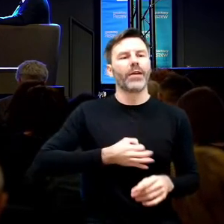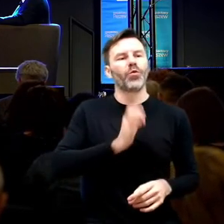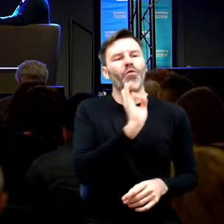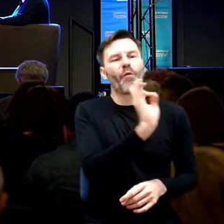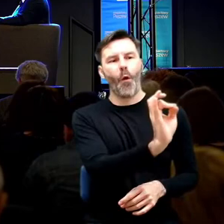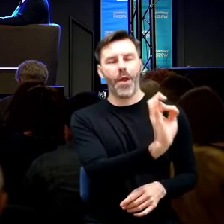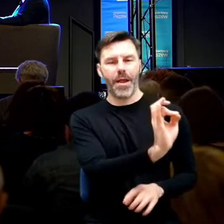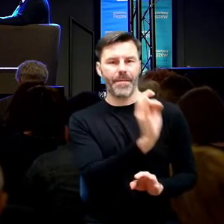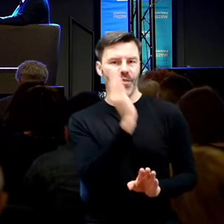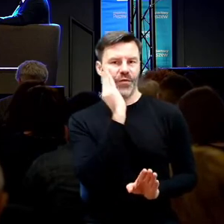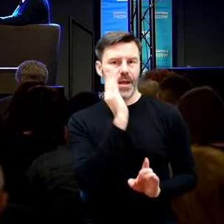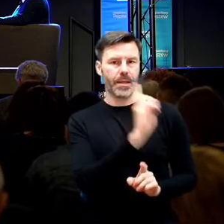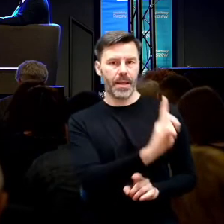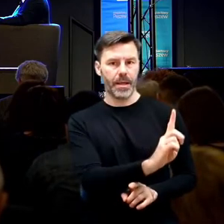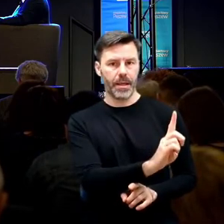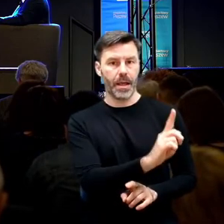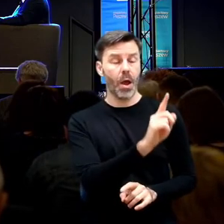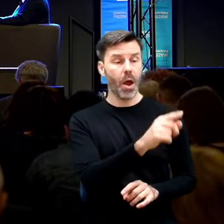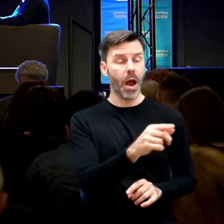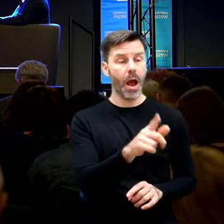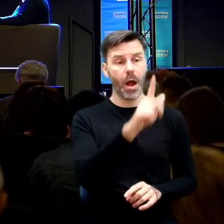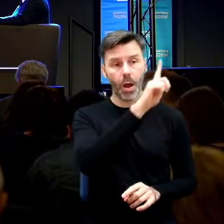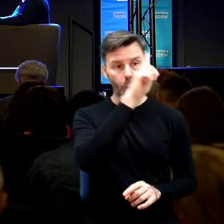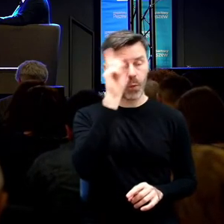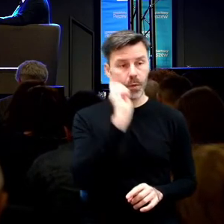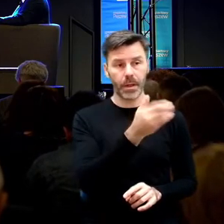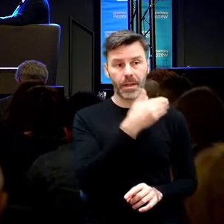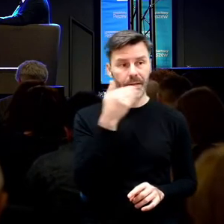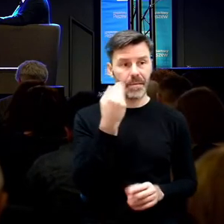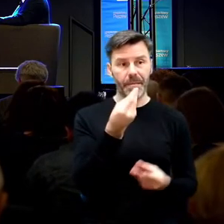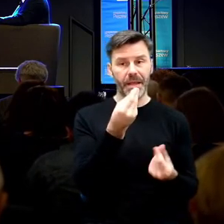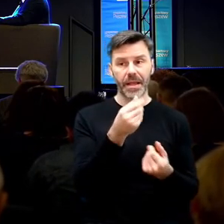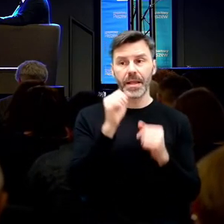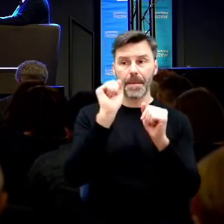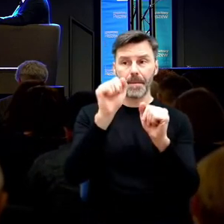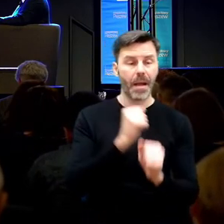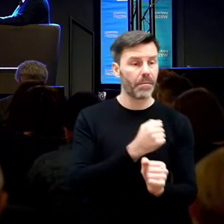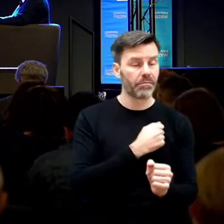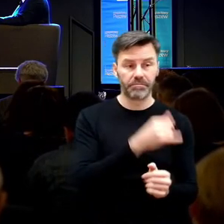ale nie są w stanie uzyskać kredytu samodzielnie